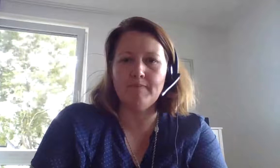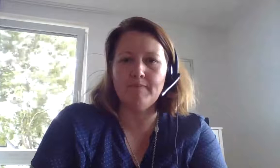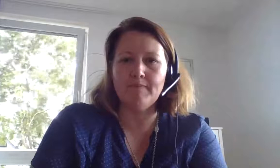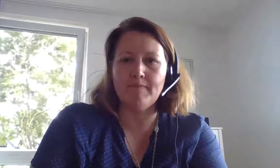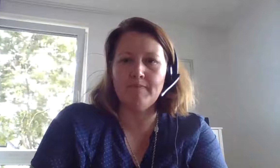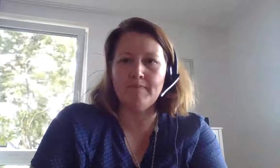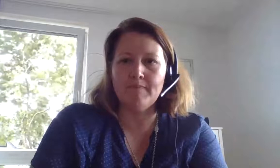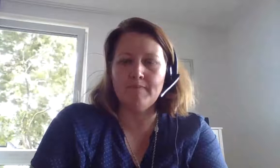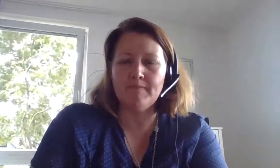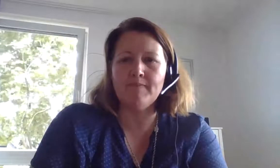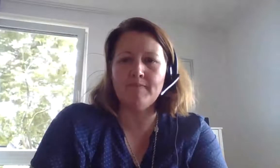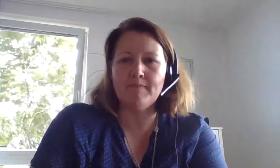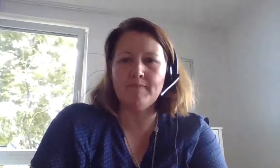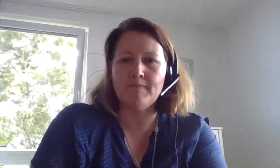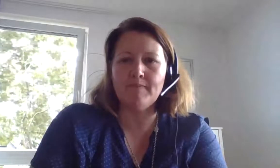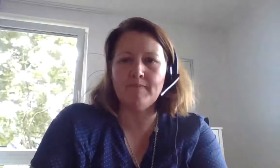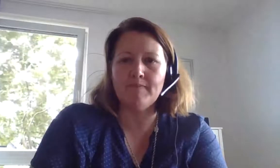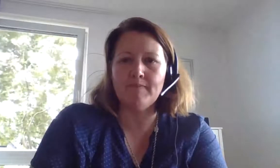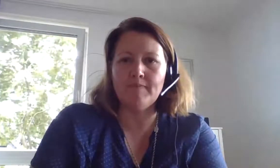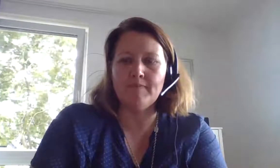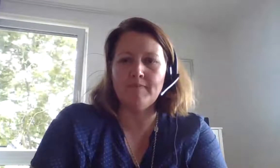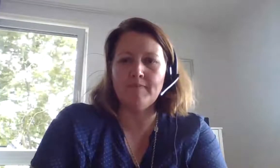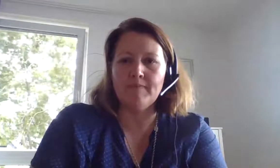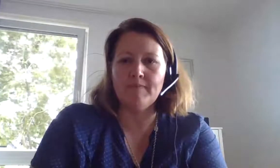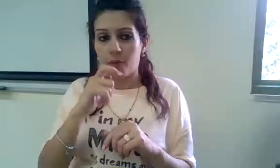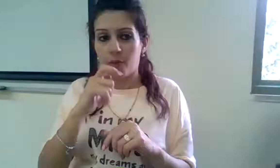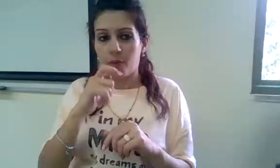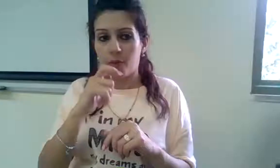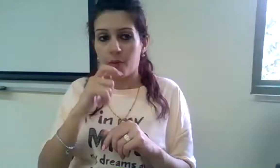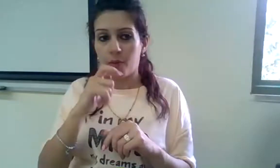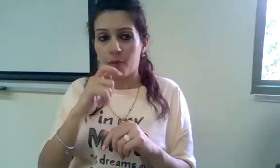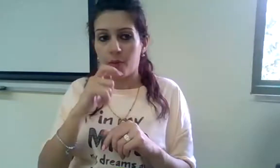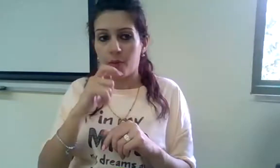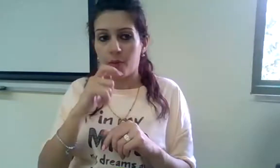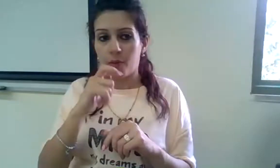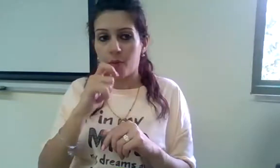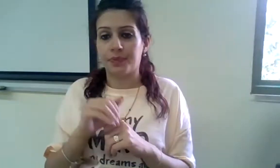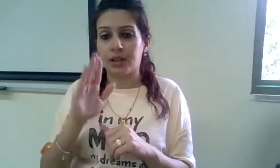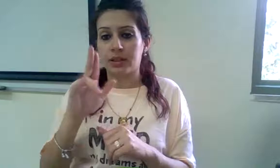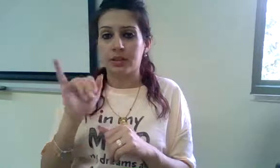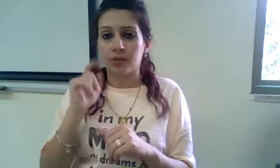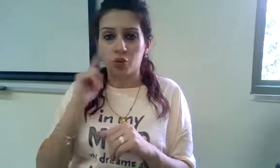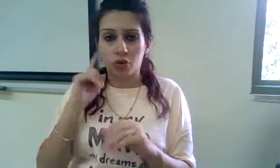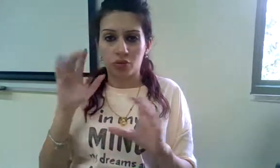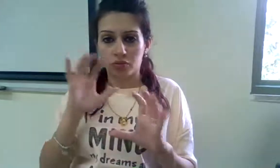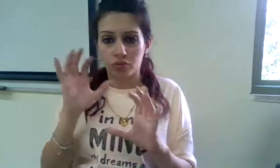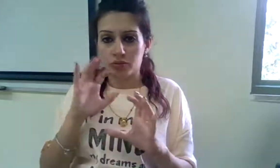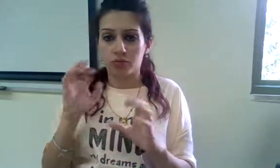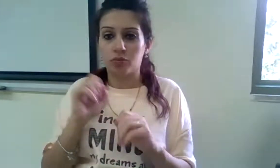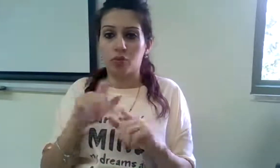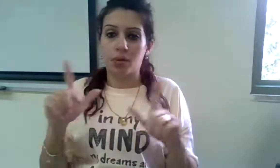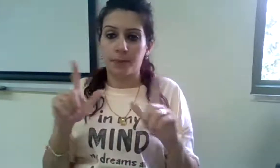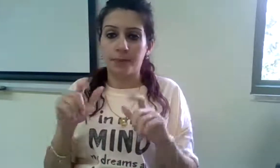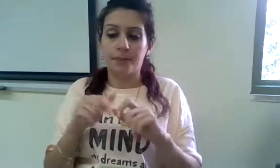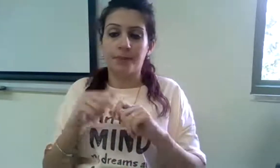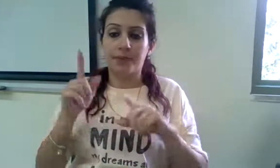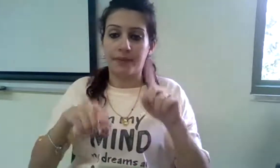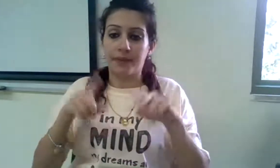حيث شاركوا تجربتهم بإعطاء دروس عبر سكايب بمجموعات من ثلاثة طلاب و معلم واحد وبناء على التغذية الراجعة